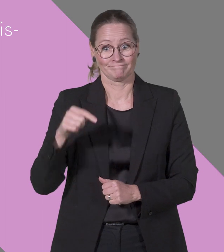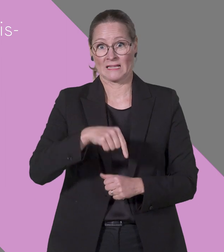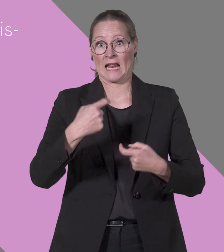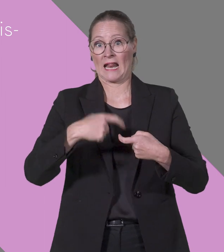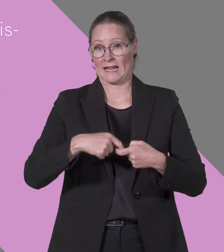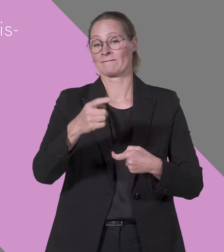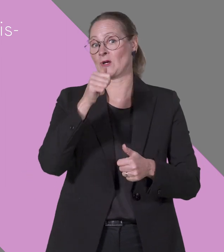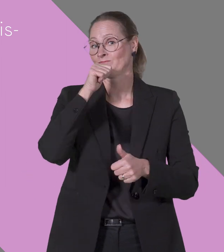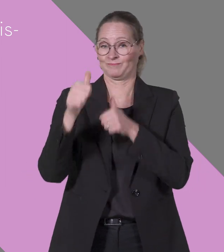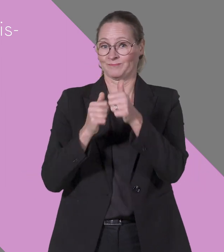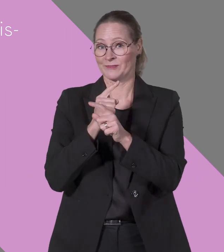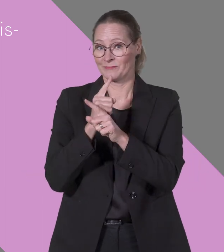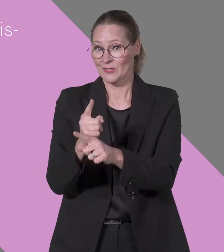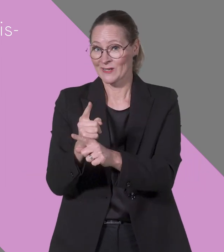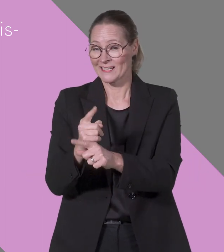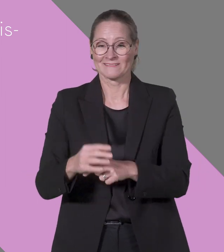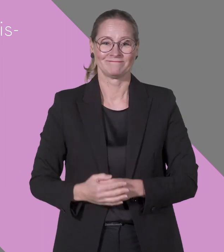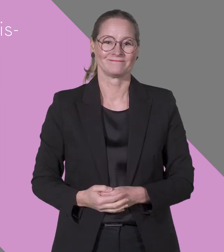Ilmoittautumaan pääset oheisesta linkistä!